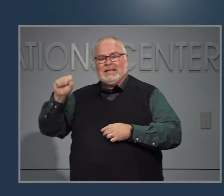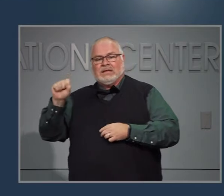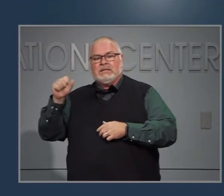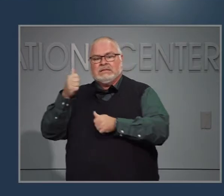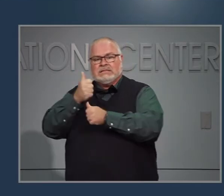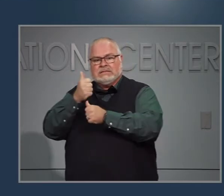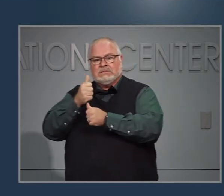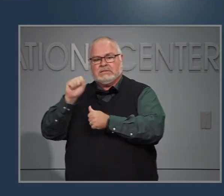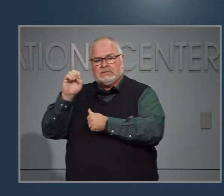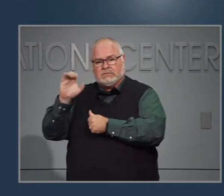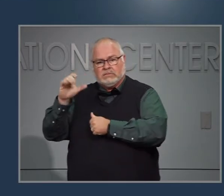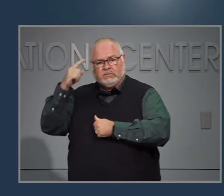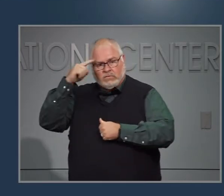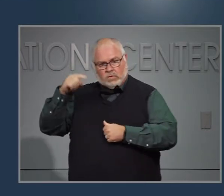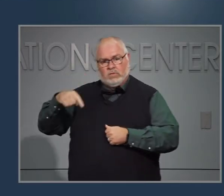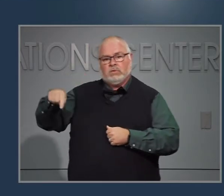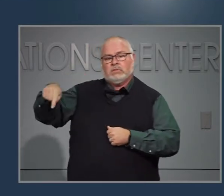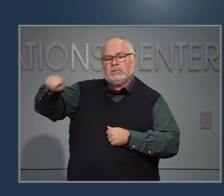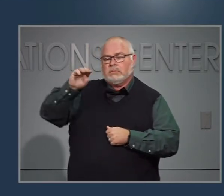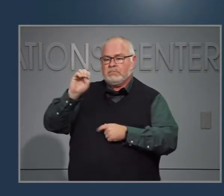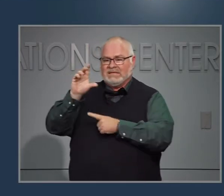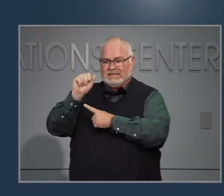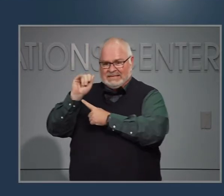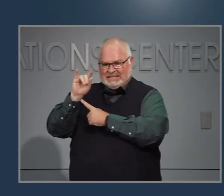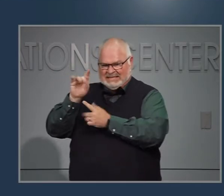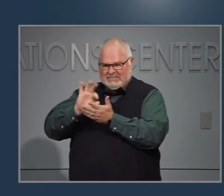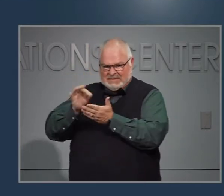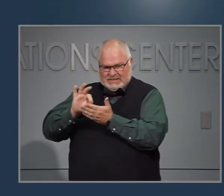Y y el es en el secretario Emeric.